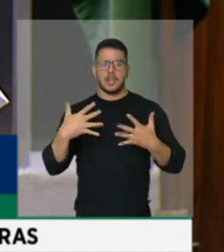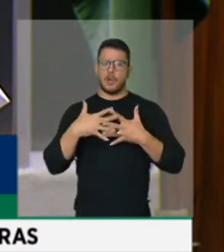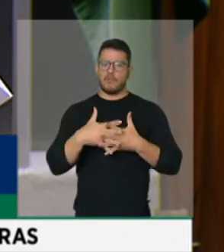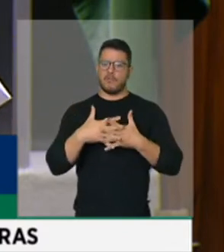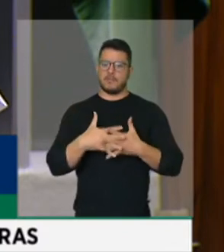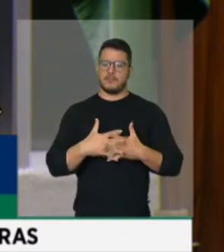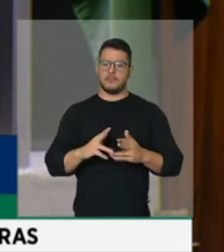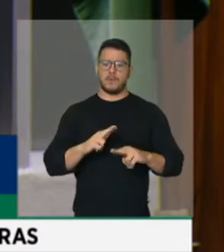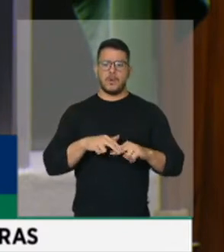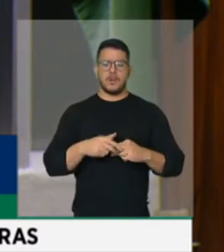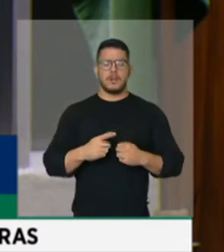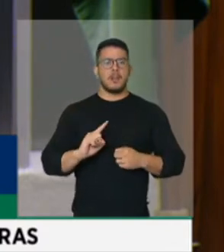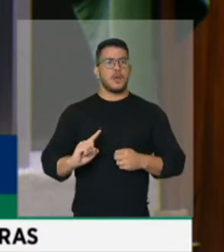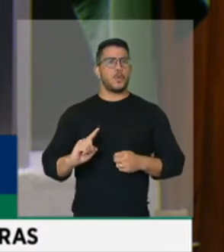CONTÍNUO, O PARTIDO NOVO...